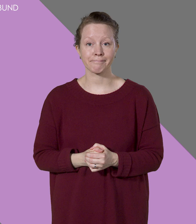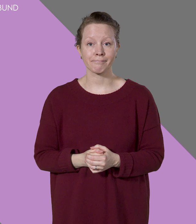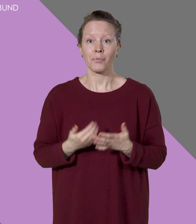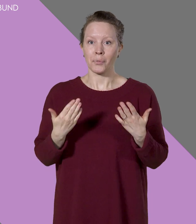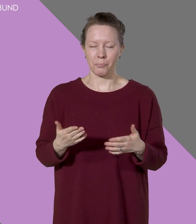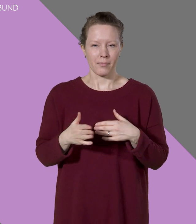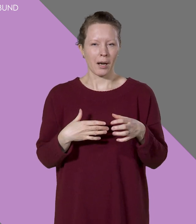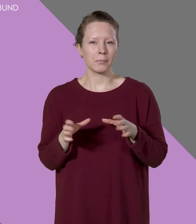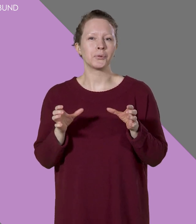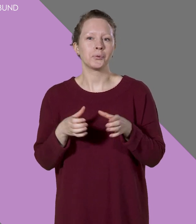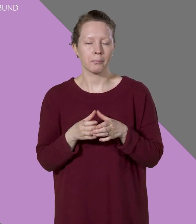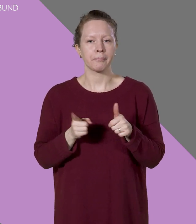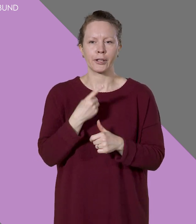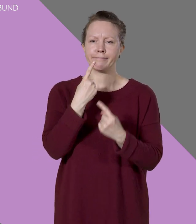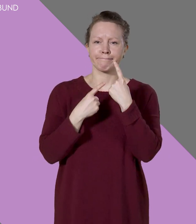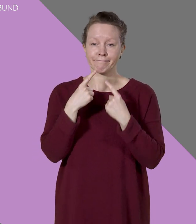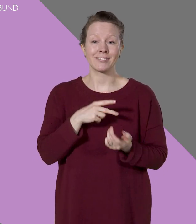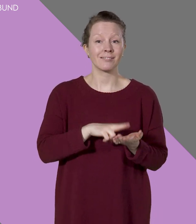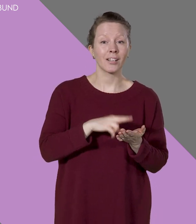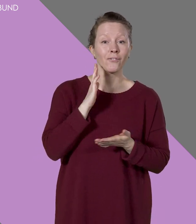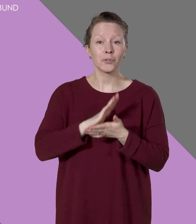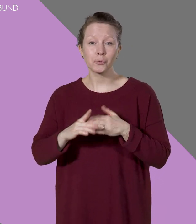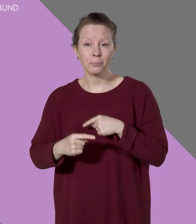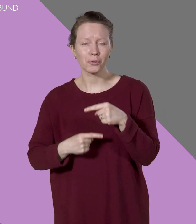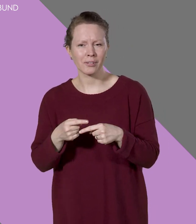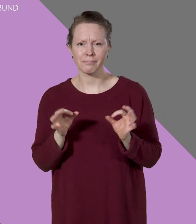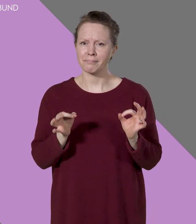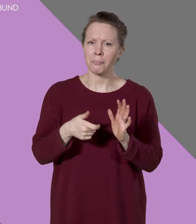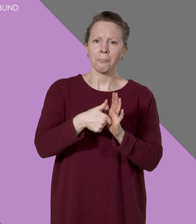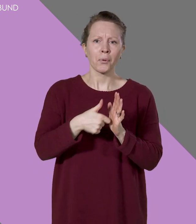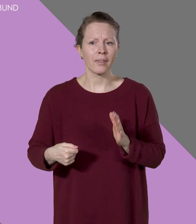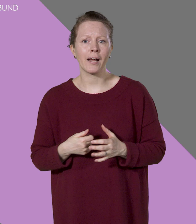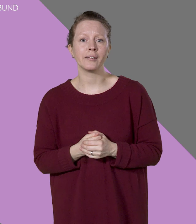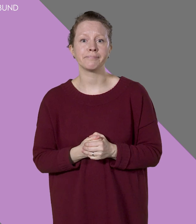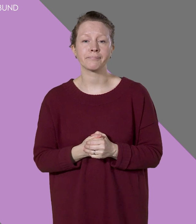I arbetsgruppen påbörjades dessutom en inledande diskussion om - modellen för sannings- och försoningsprocessen.